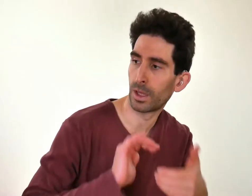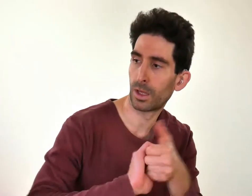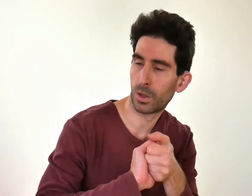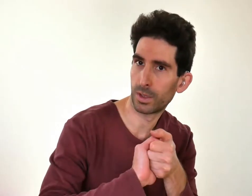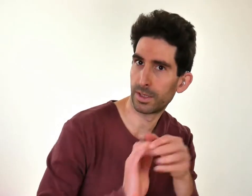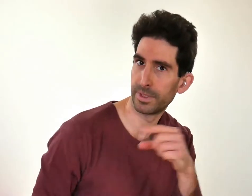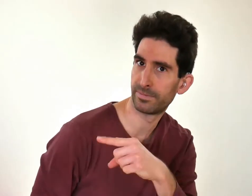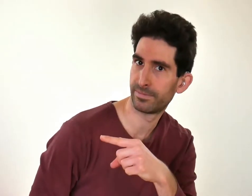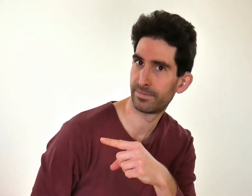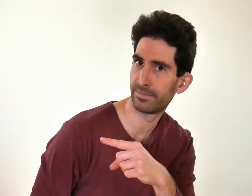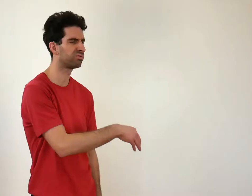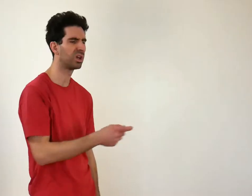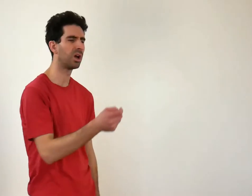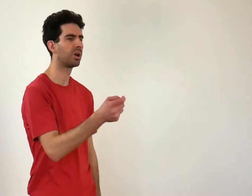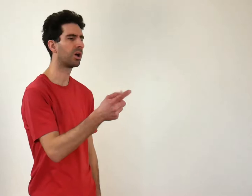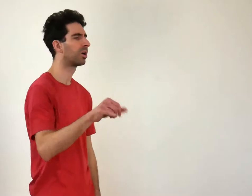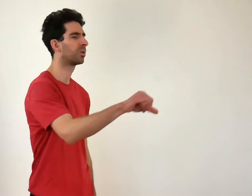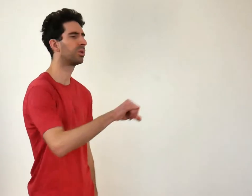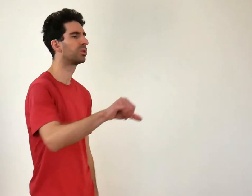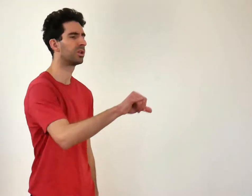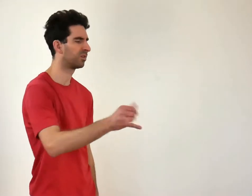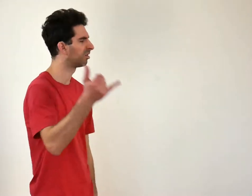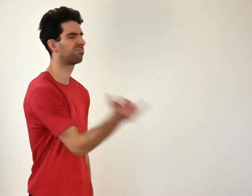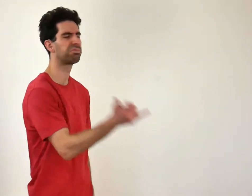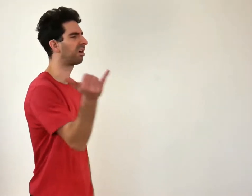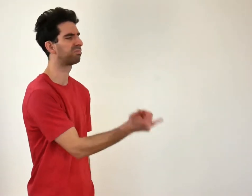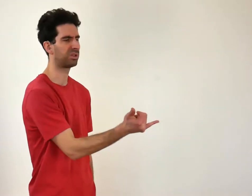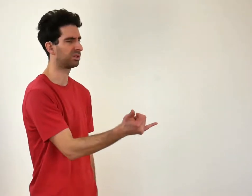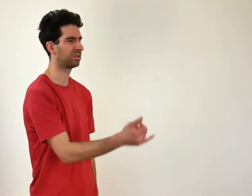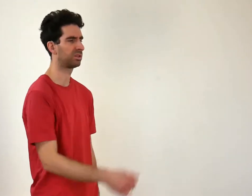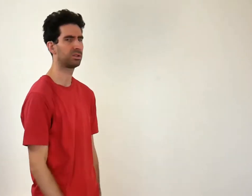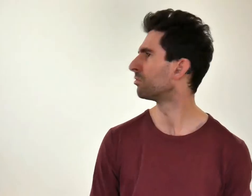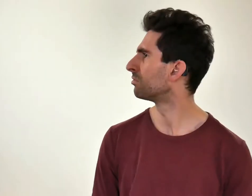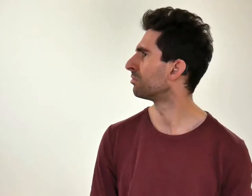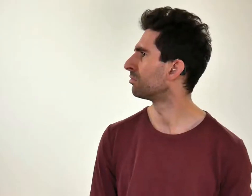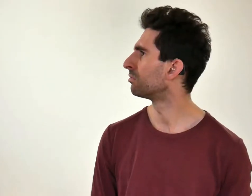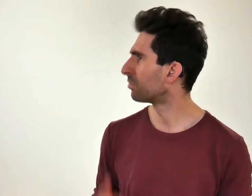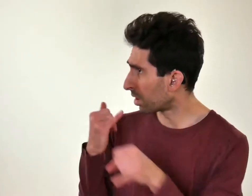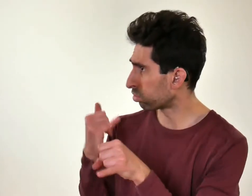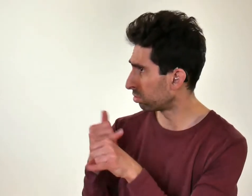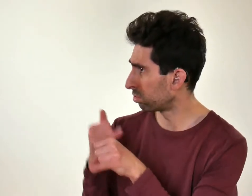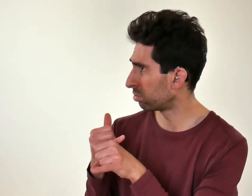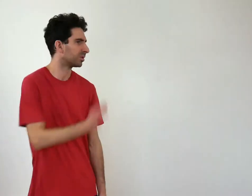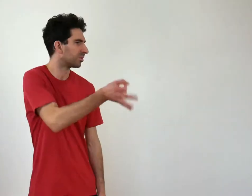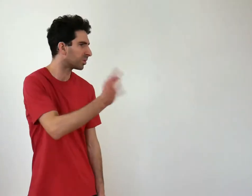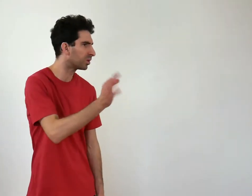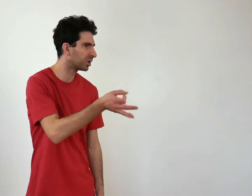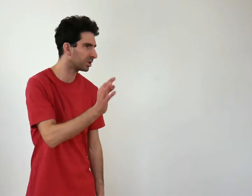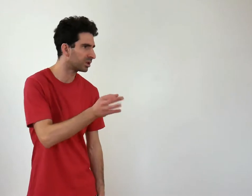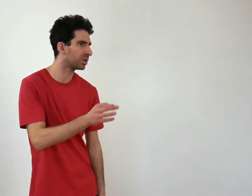*Un ami* L'huile d'olive, c'est inutile. Ah bon ? Ben oui,